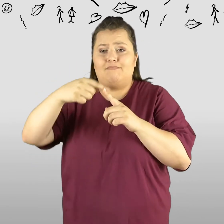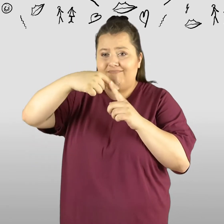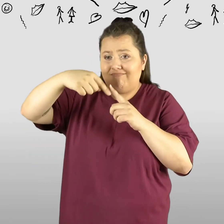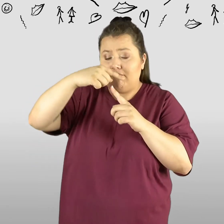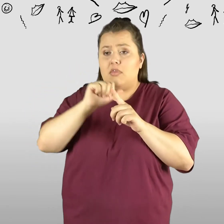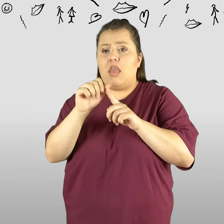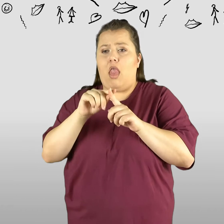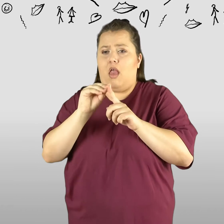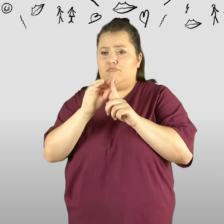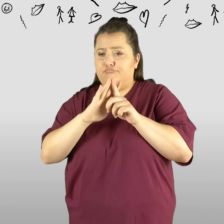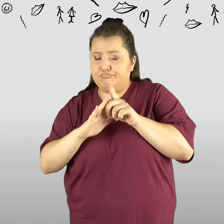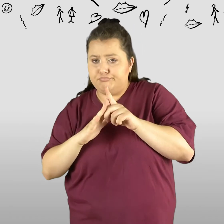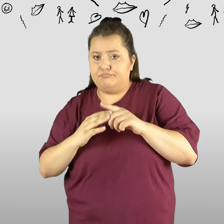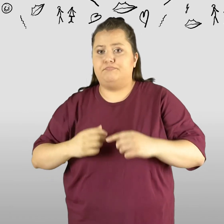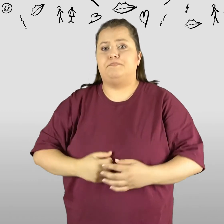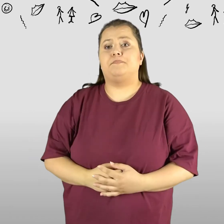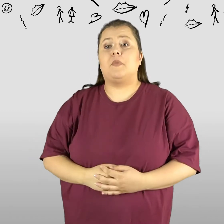Wymyj tę okolicę, bo zbiera się w niej maź - mastka.